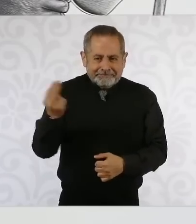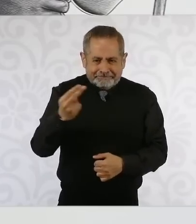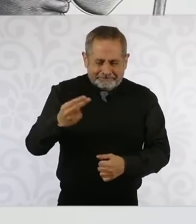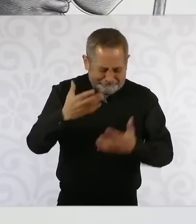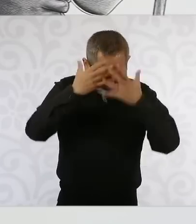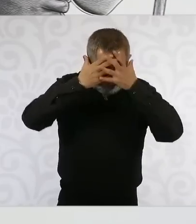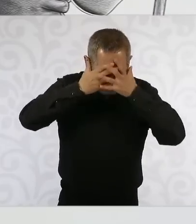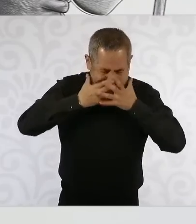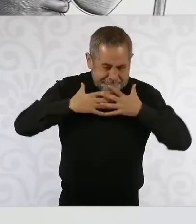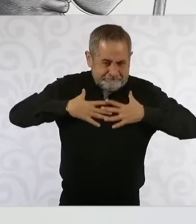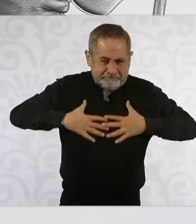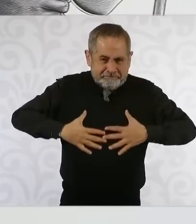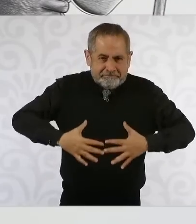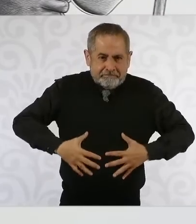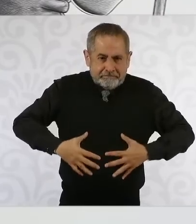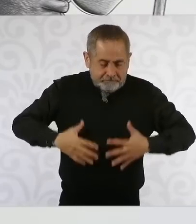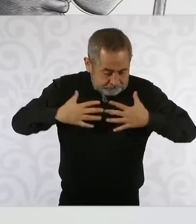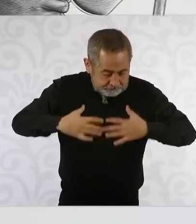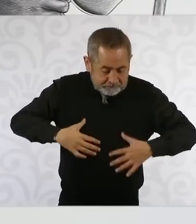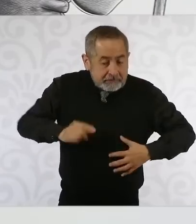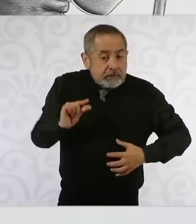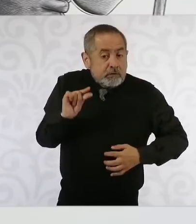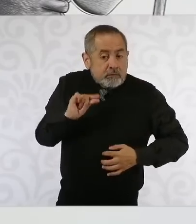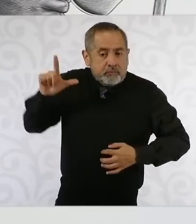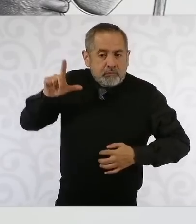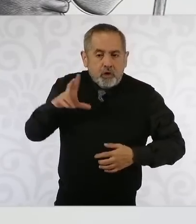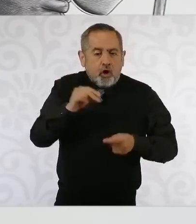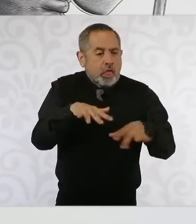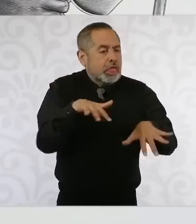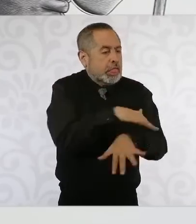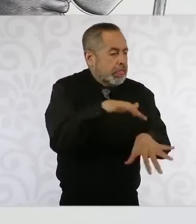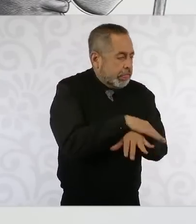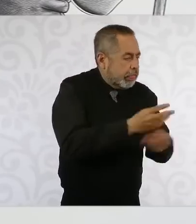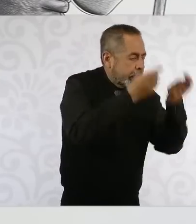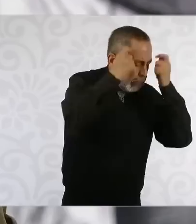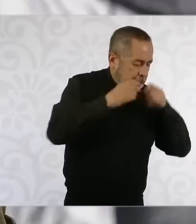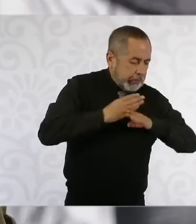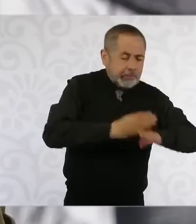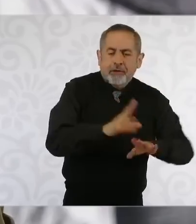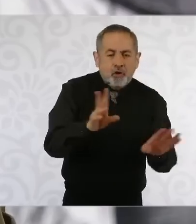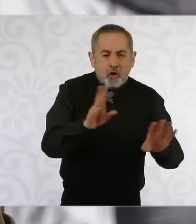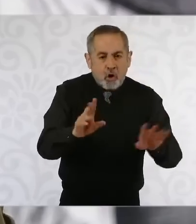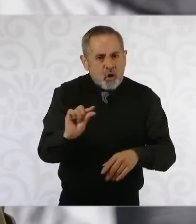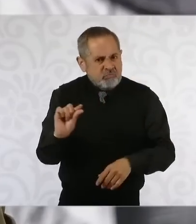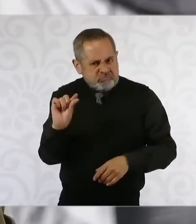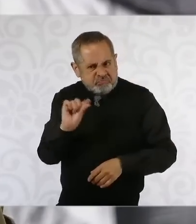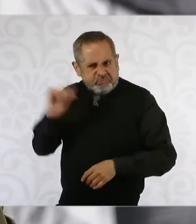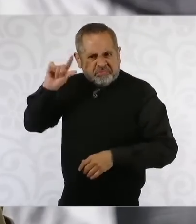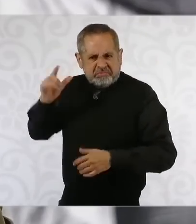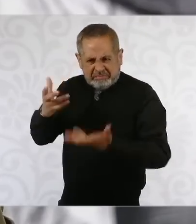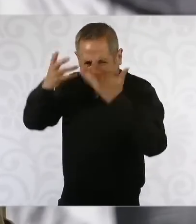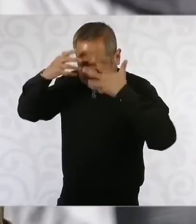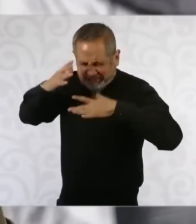equipo de protección personal profesional ese equipo eh de de protección eh personal incluye